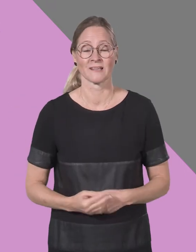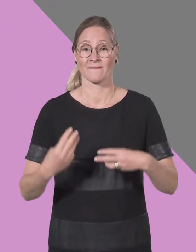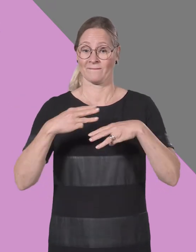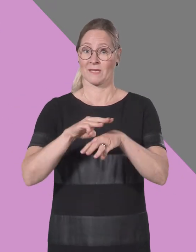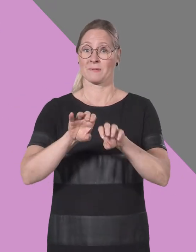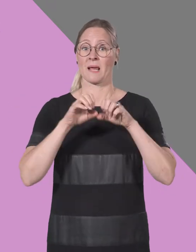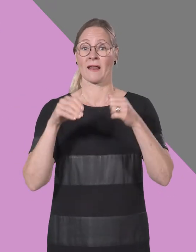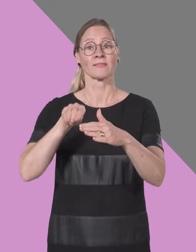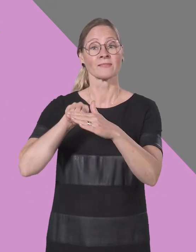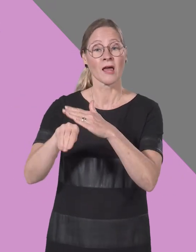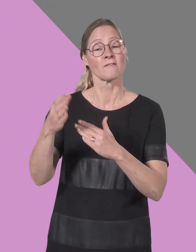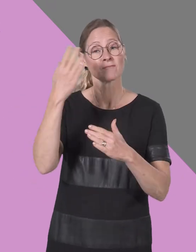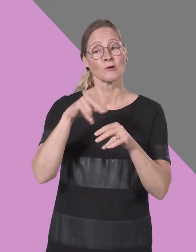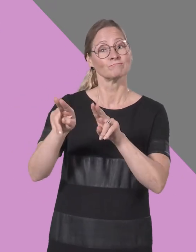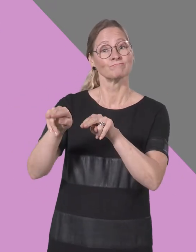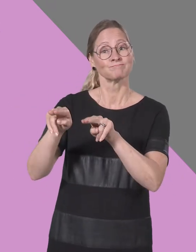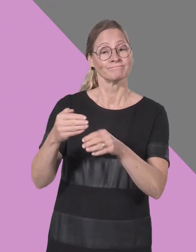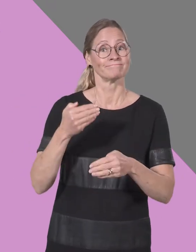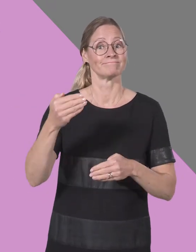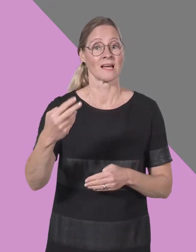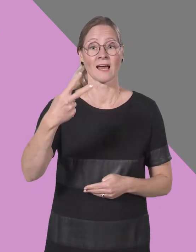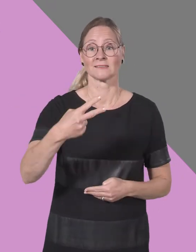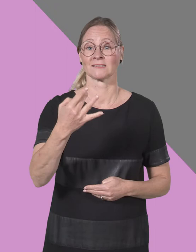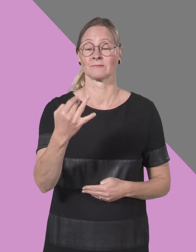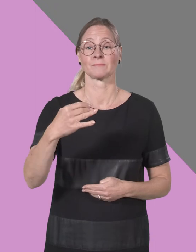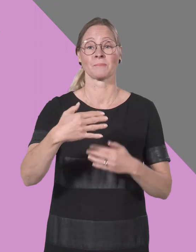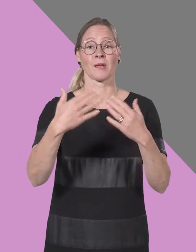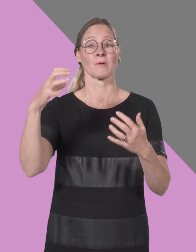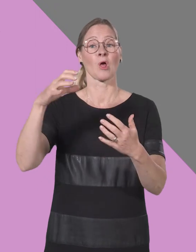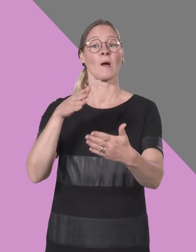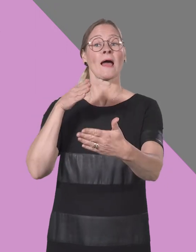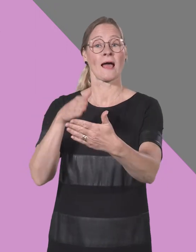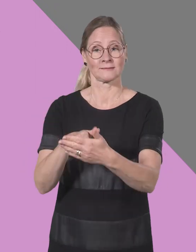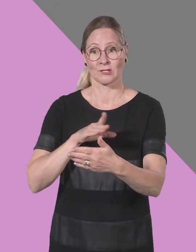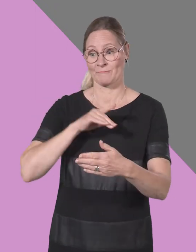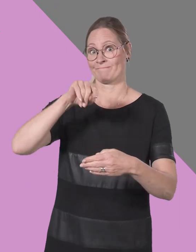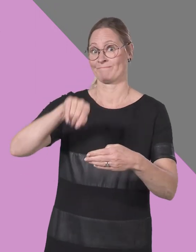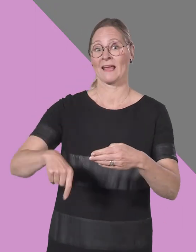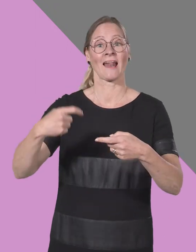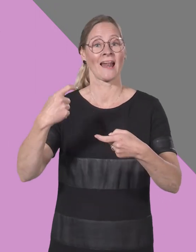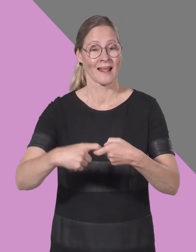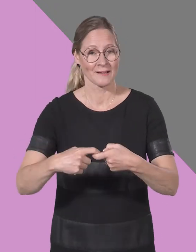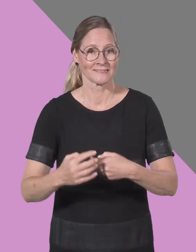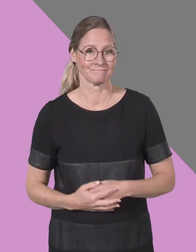Webinaarin tallenne on katsottavissa 27.10. asti oheisen linkin kautta.